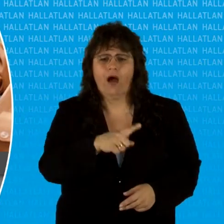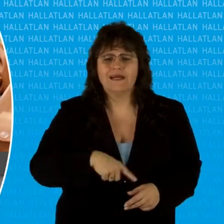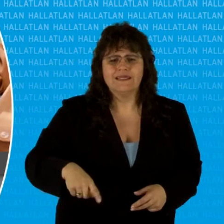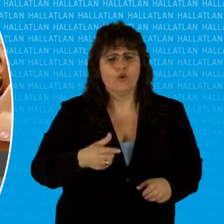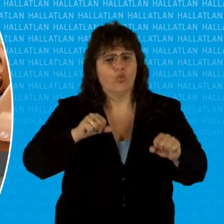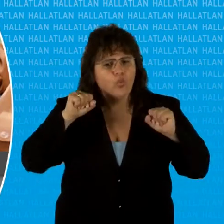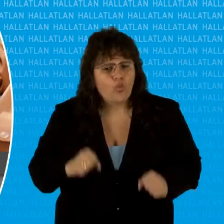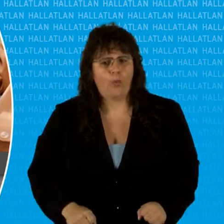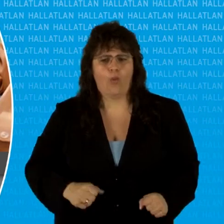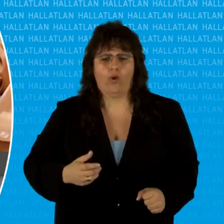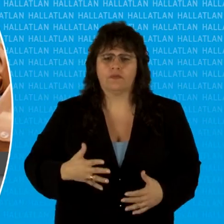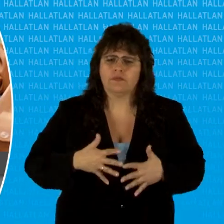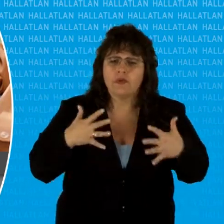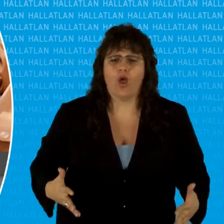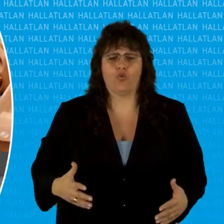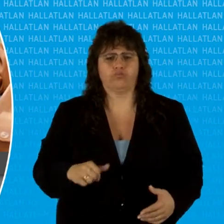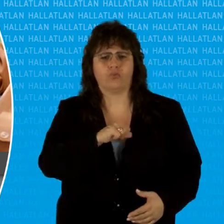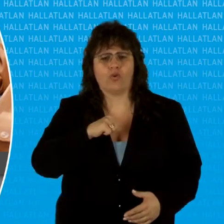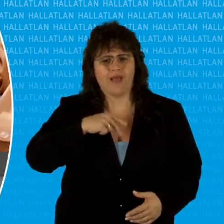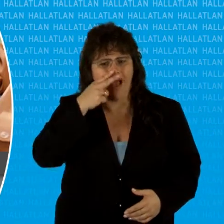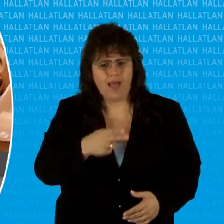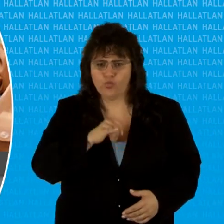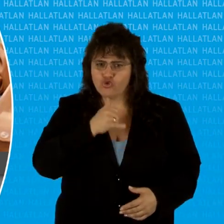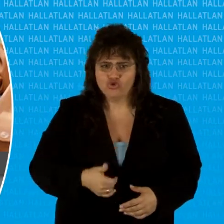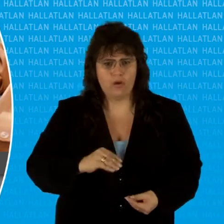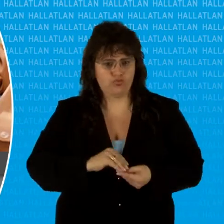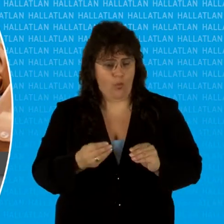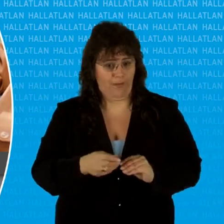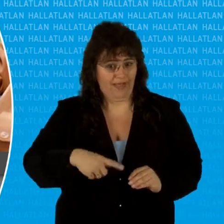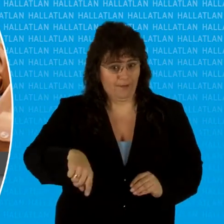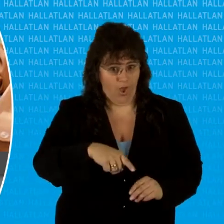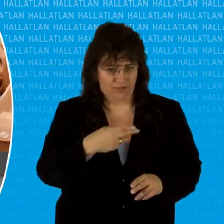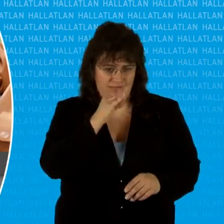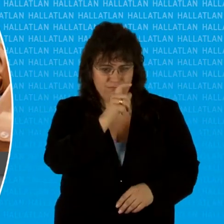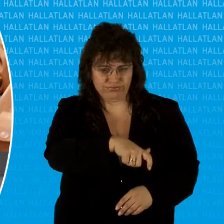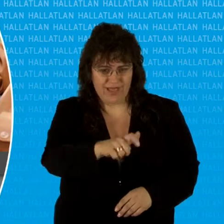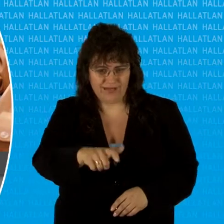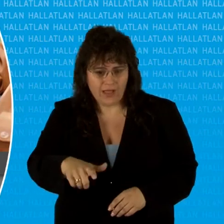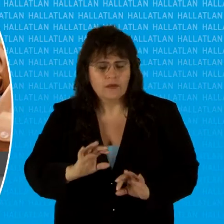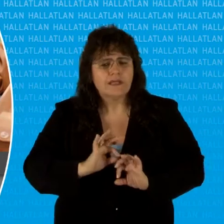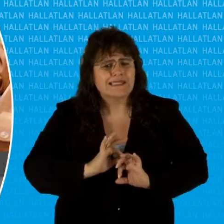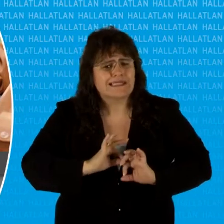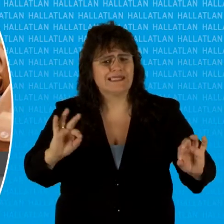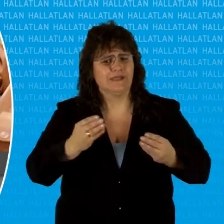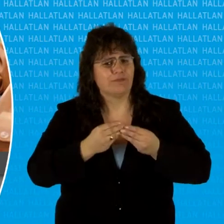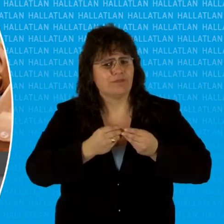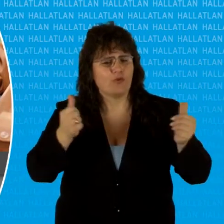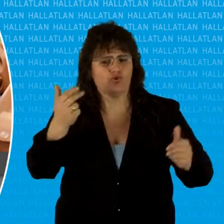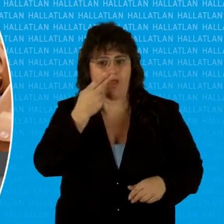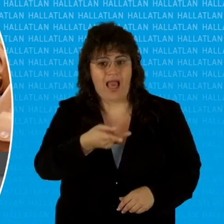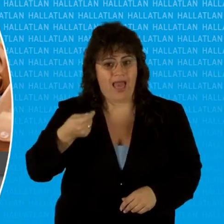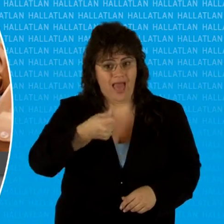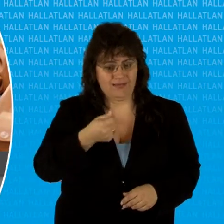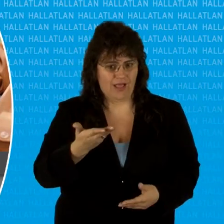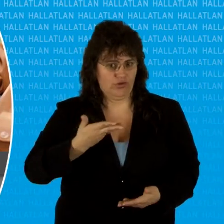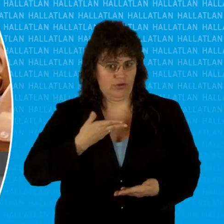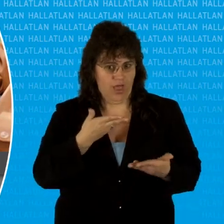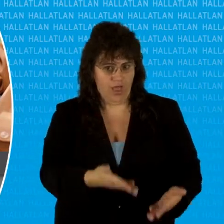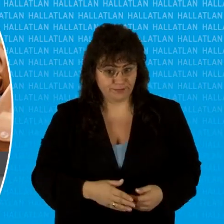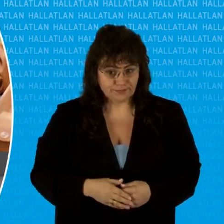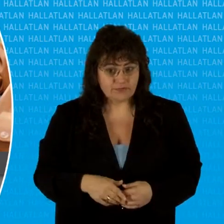hogy a komoly önellátási problémával küzdő emberek minőségi ellátást kapjanak.